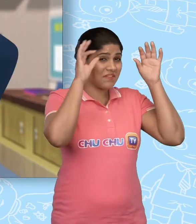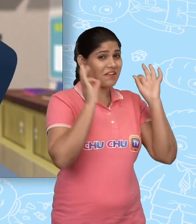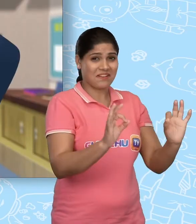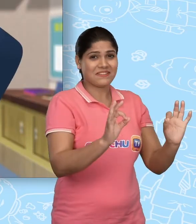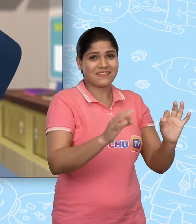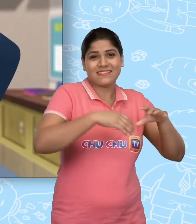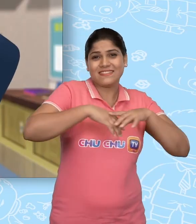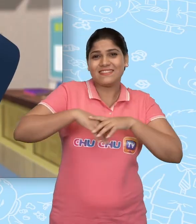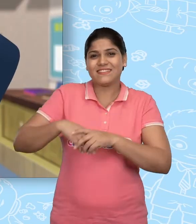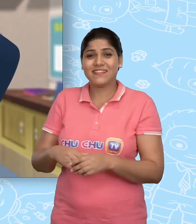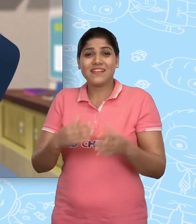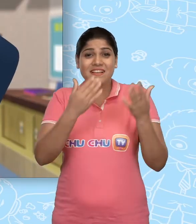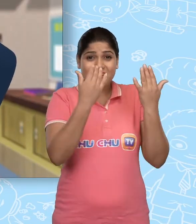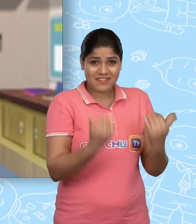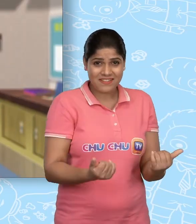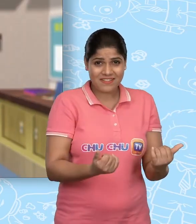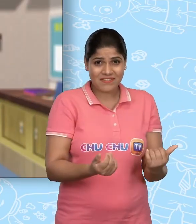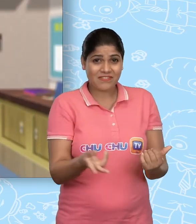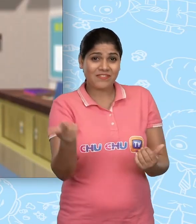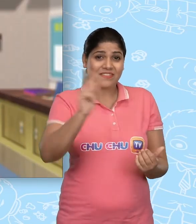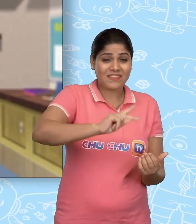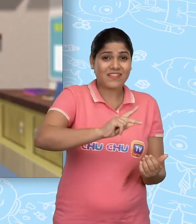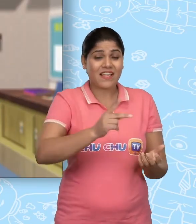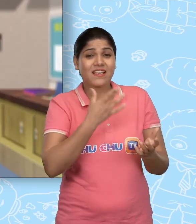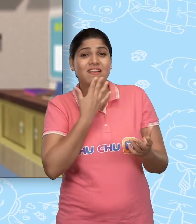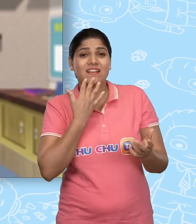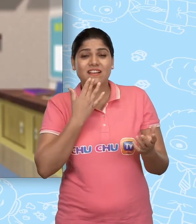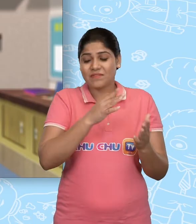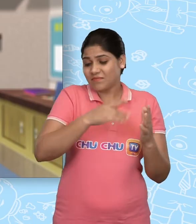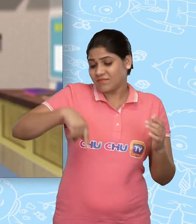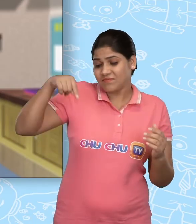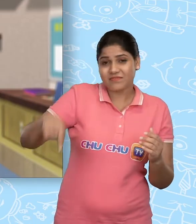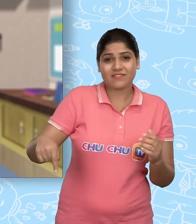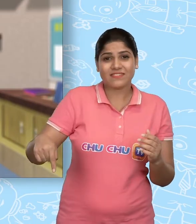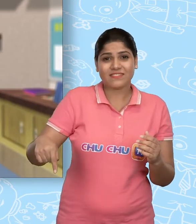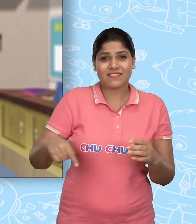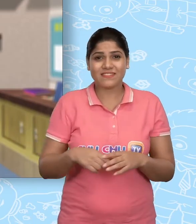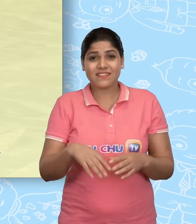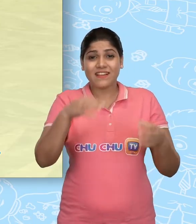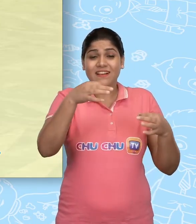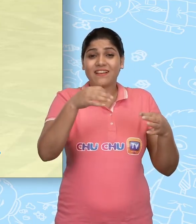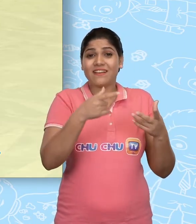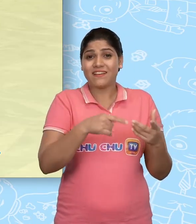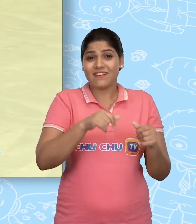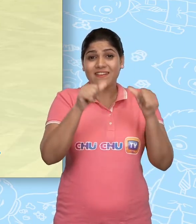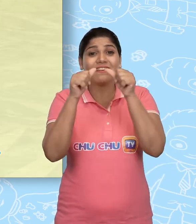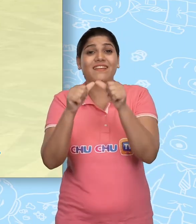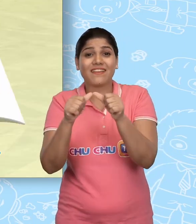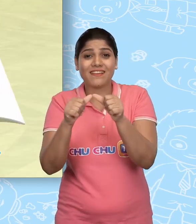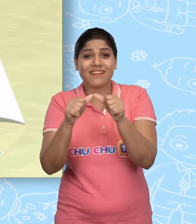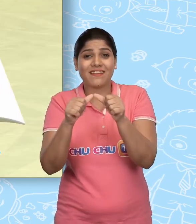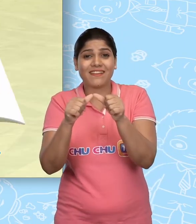बहुत अच्छे! अब फिर से अपनी ऊँगली को रंग में डुबो। और लिखो A।